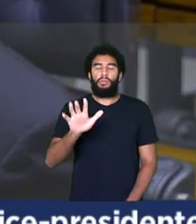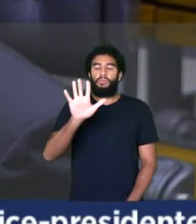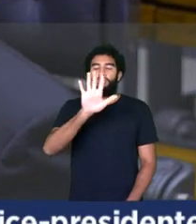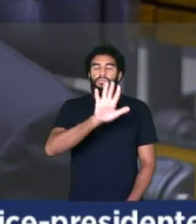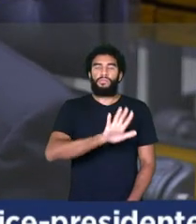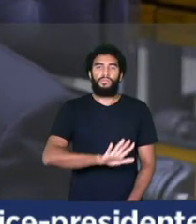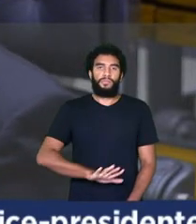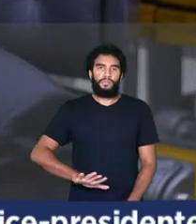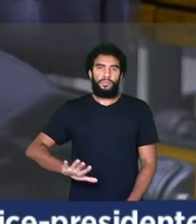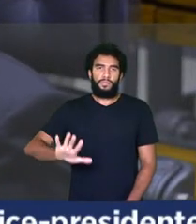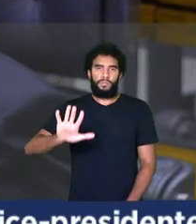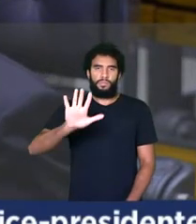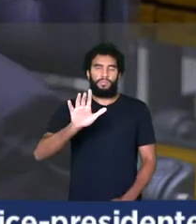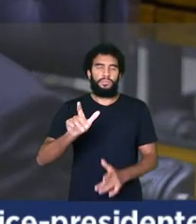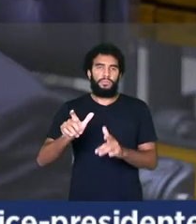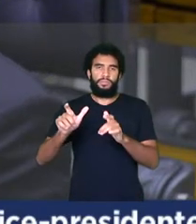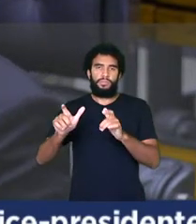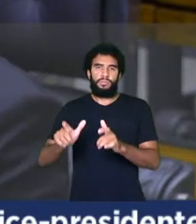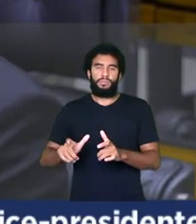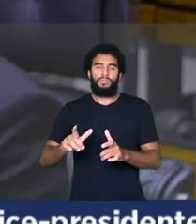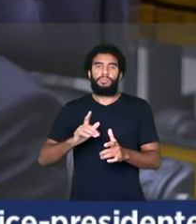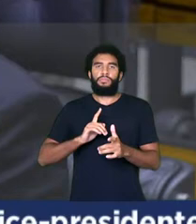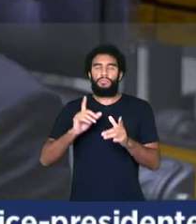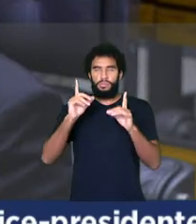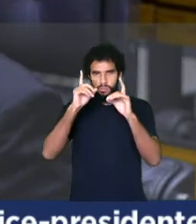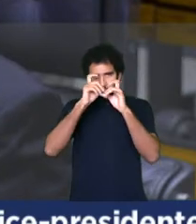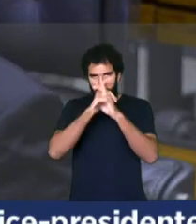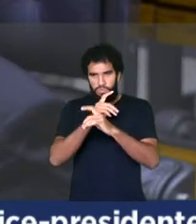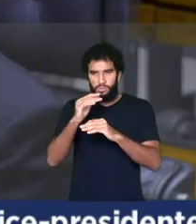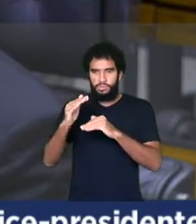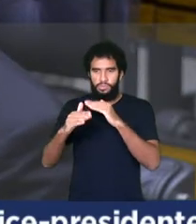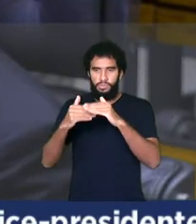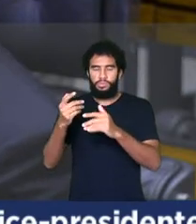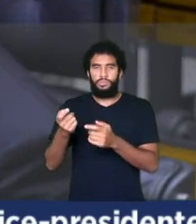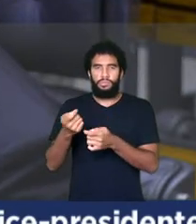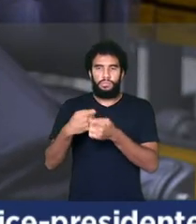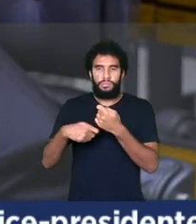É AO INVERSO, É COLOCAR O CASSINO EM LOCAIS QUE TEM DIFICULDADES DE DESENVOLVIMENTO ECONÔMICO